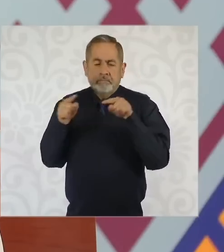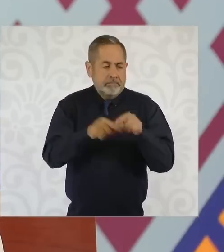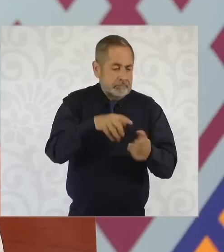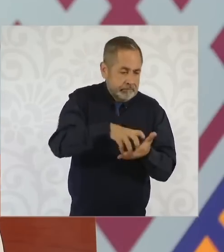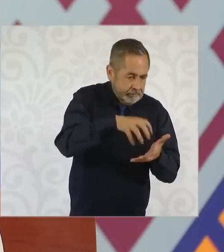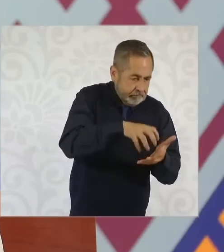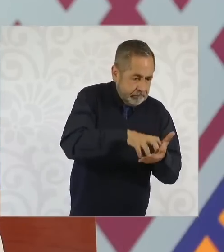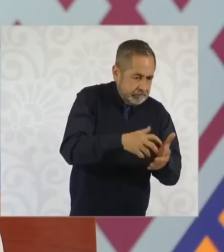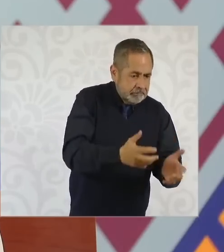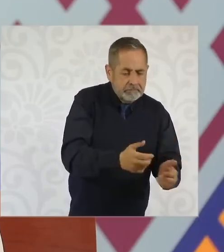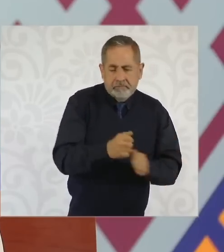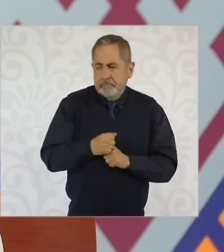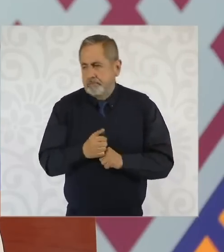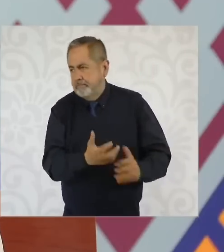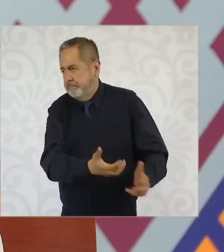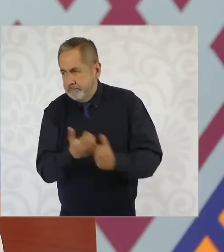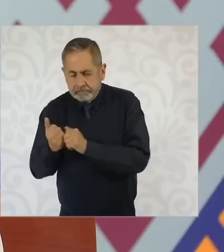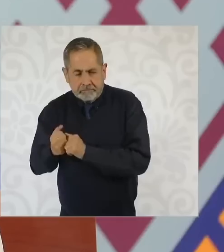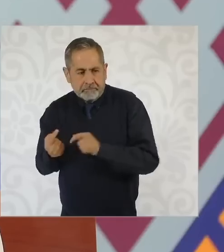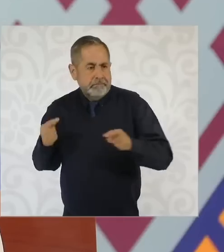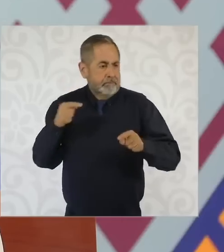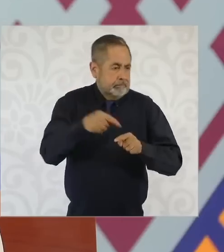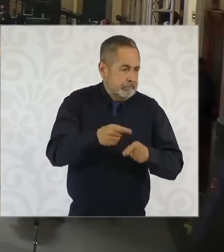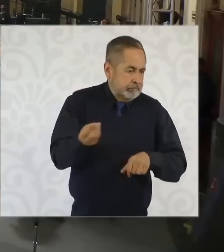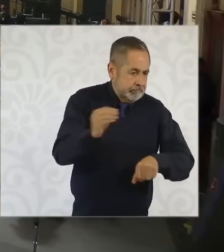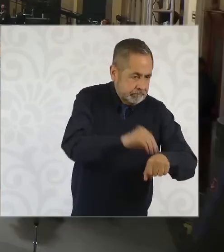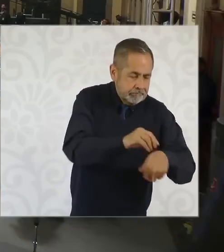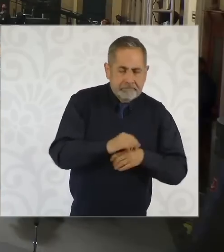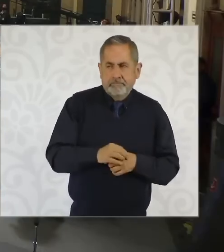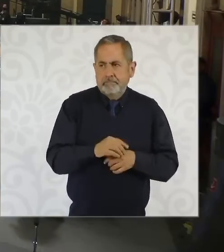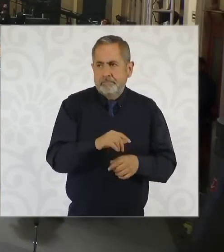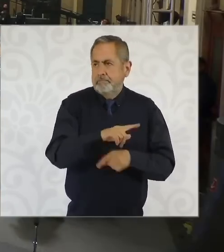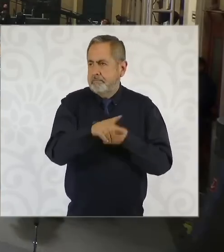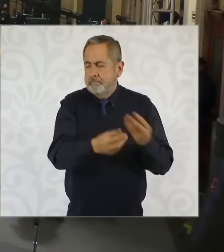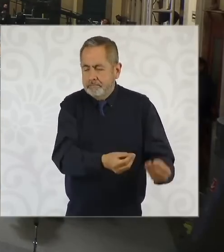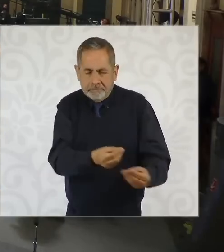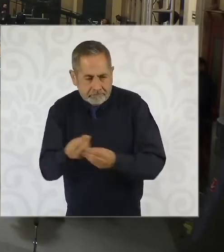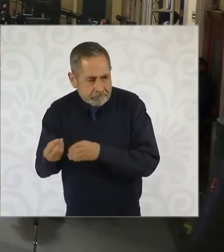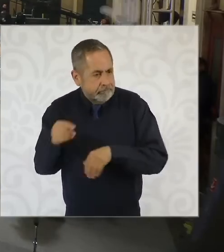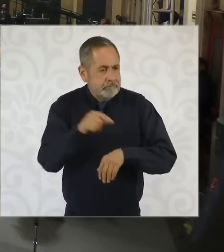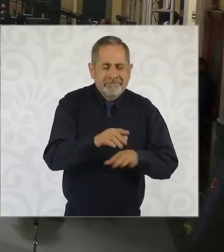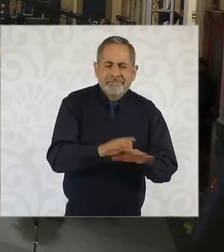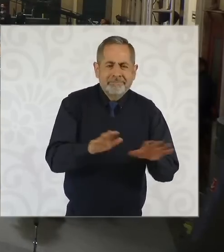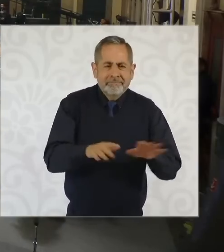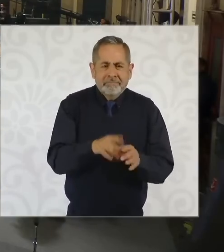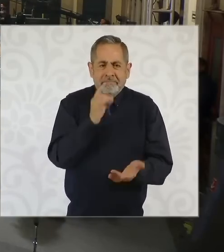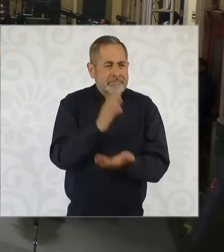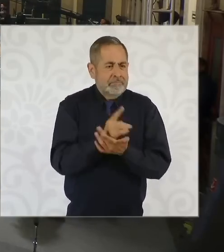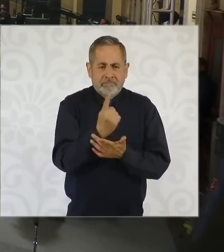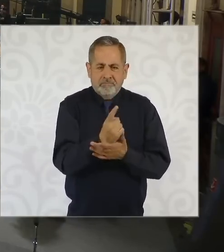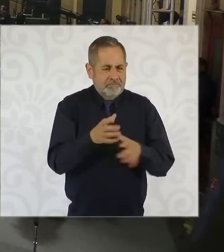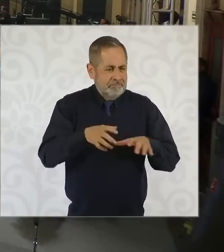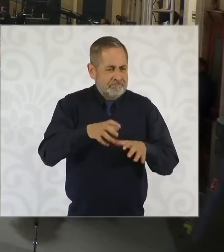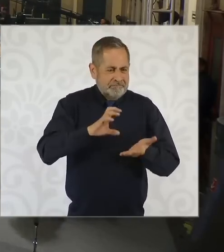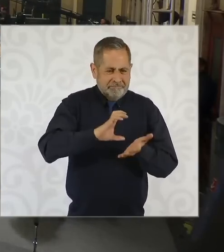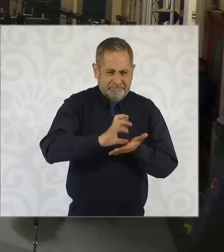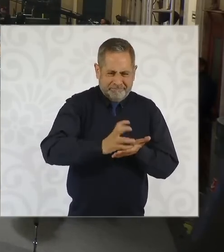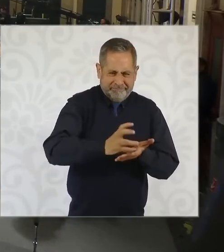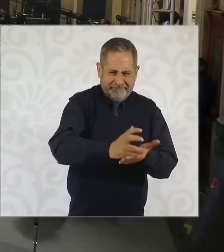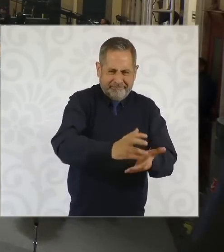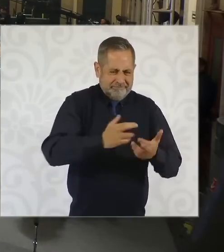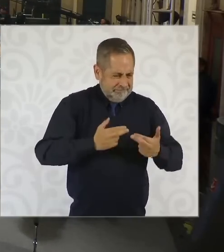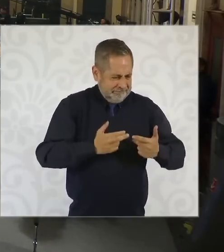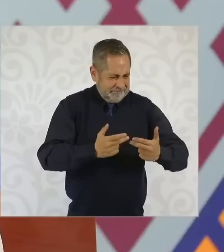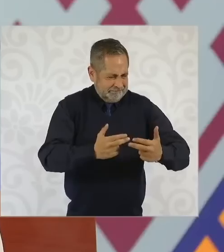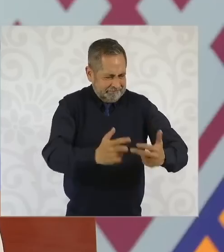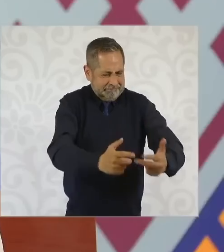calculamos pues que vamos a disminuir los costos e más de 30% eh Y con esto vamos a